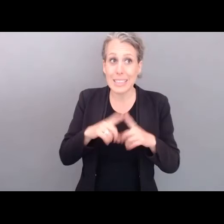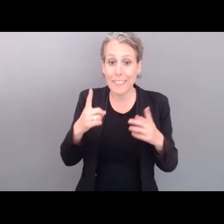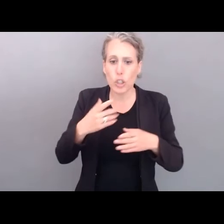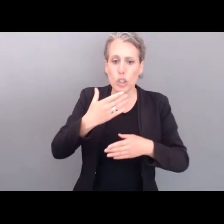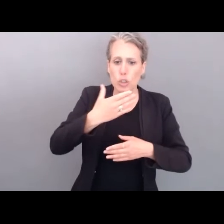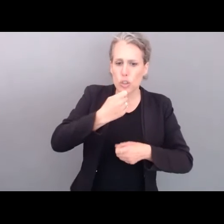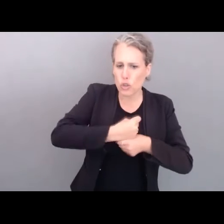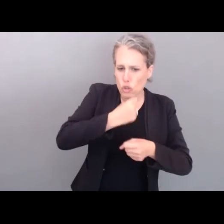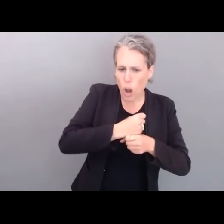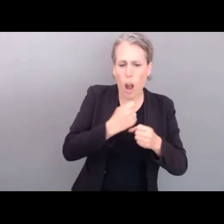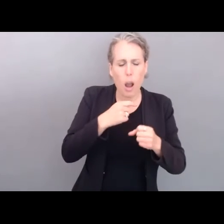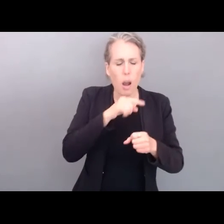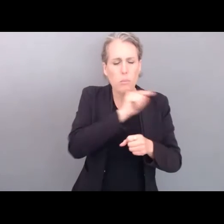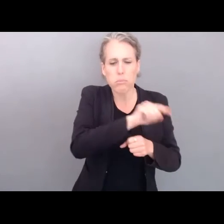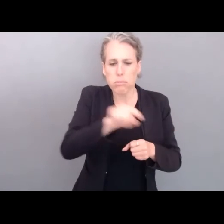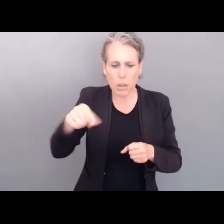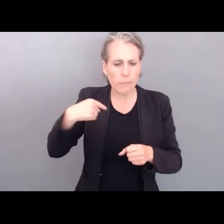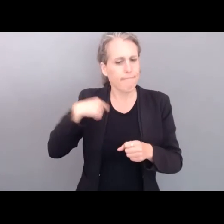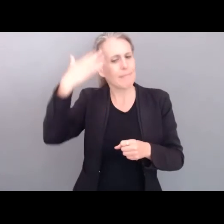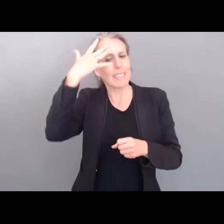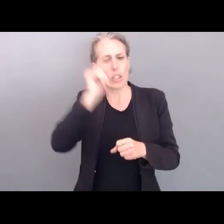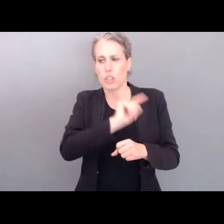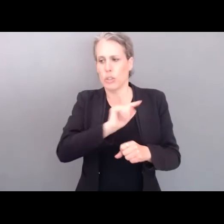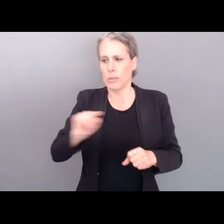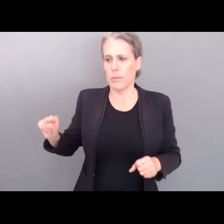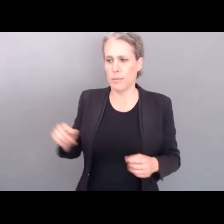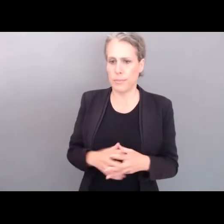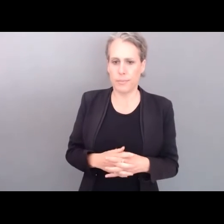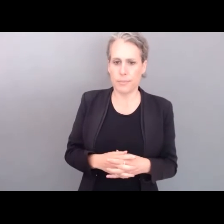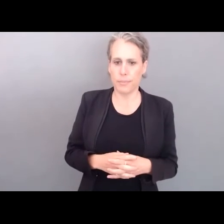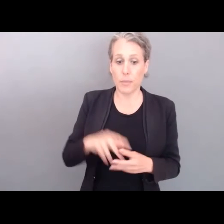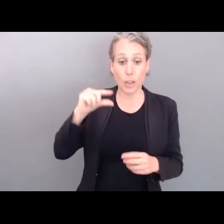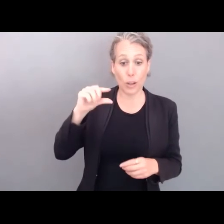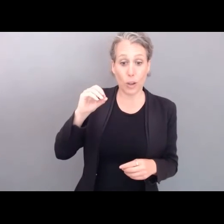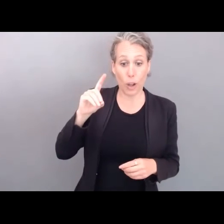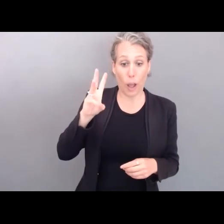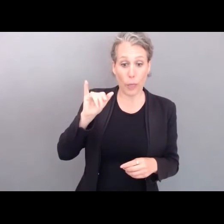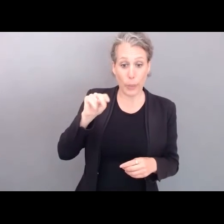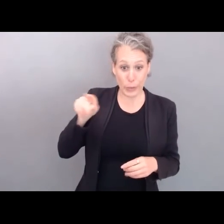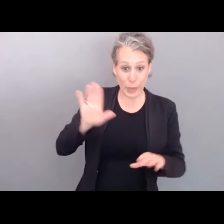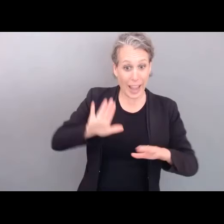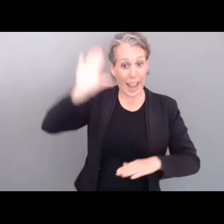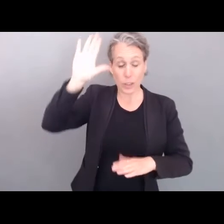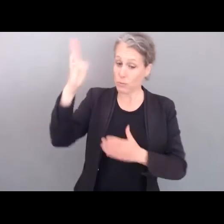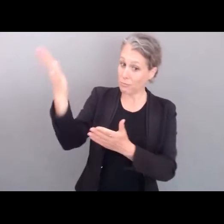Gracias.